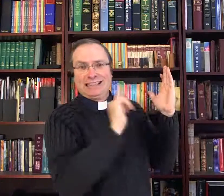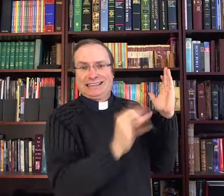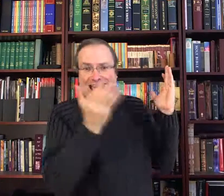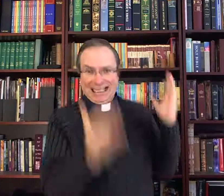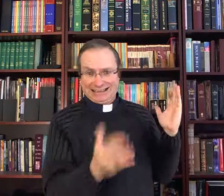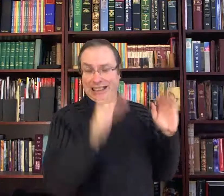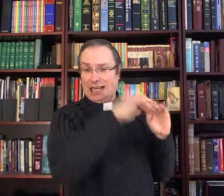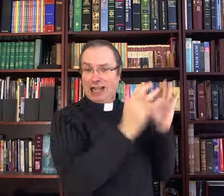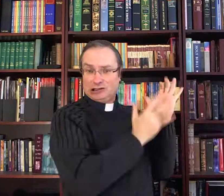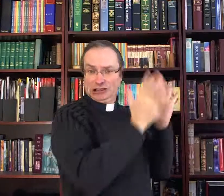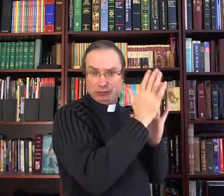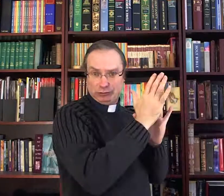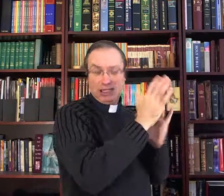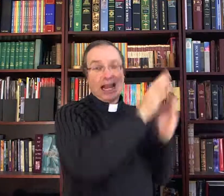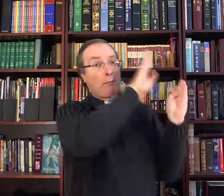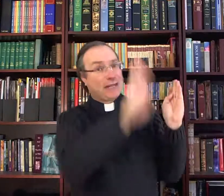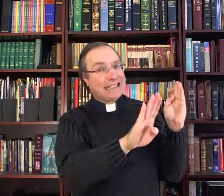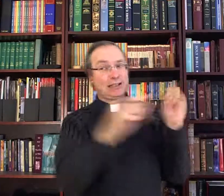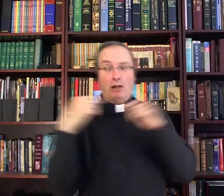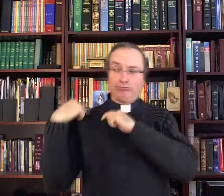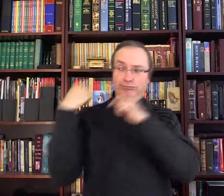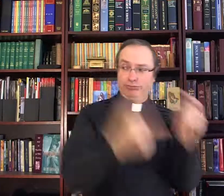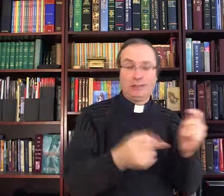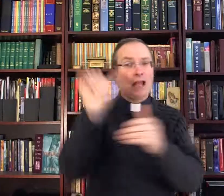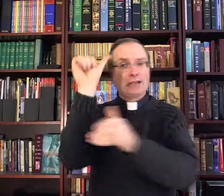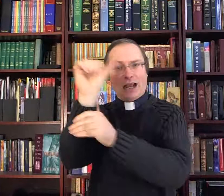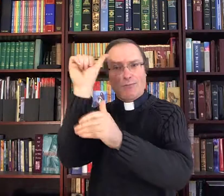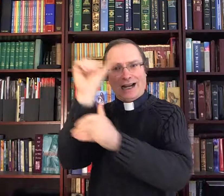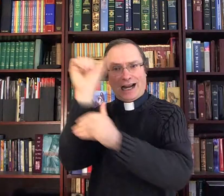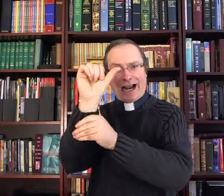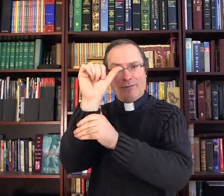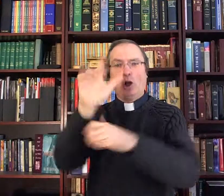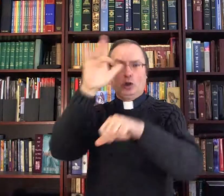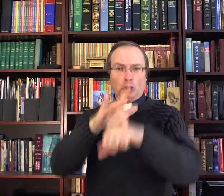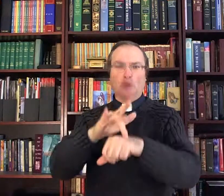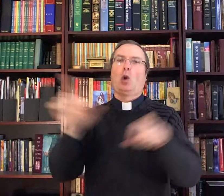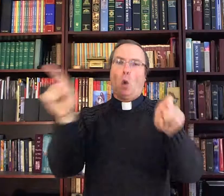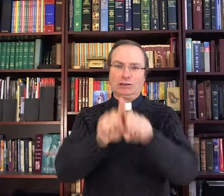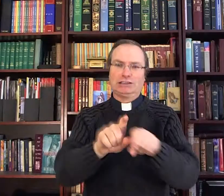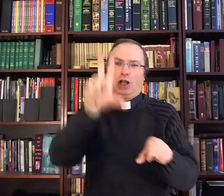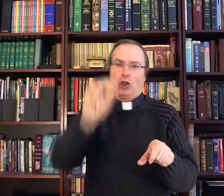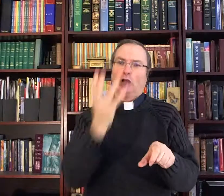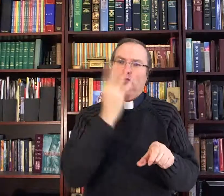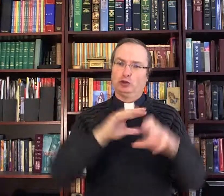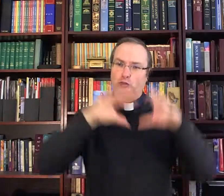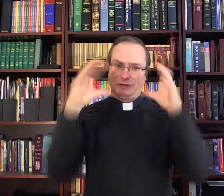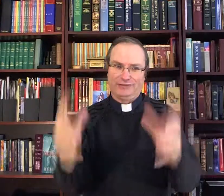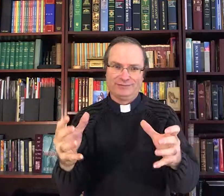C’est ainsi qu'en Jésus-Christ la bénédiction d'Abraham touche aussi les non-Juifs